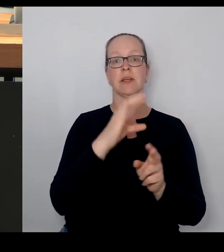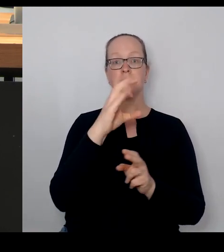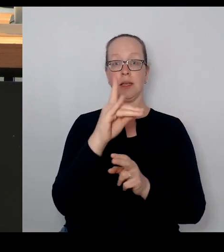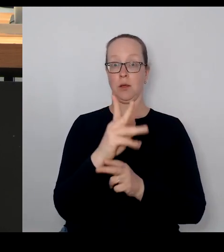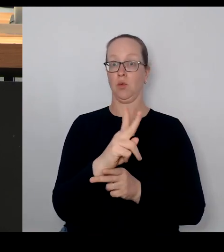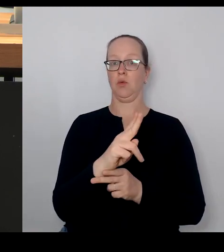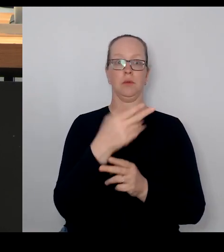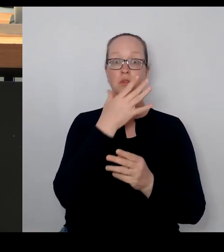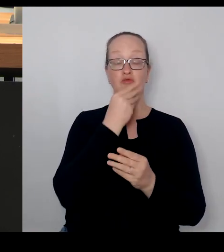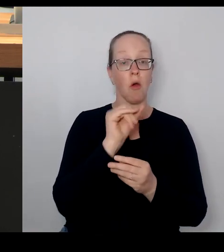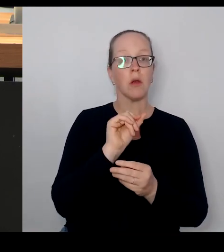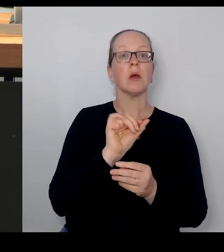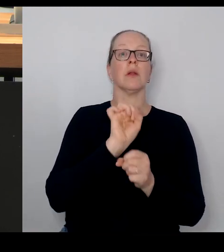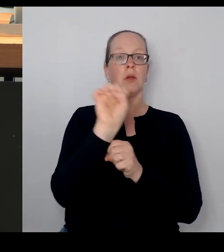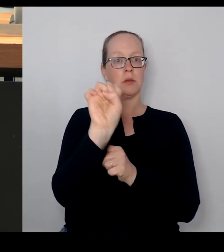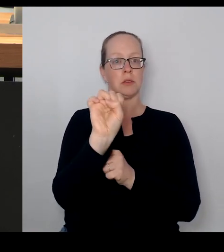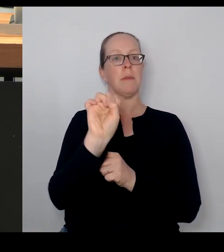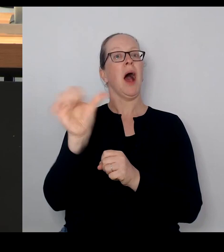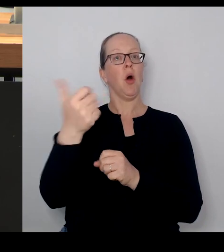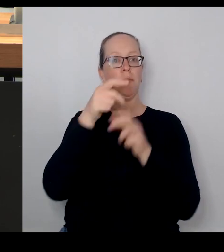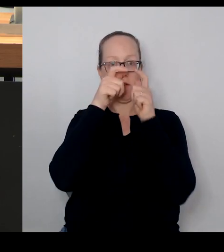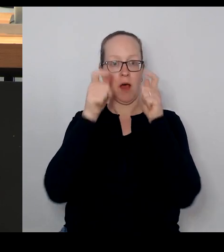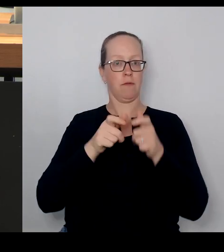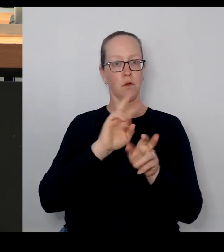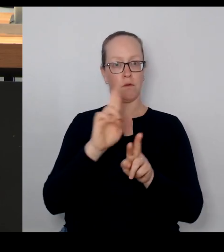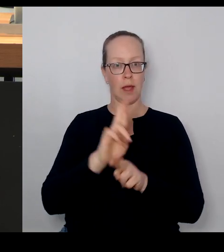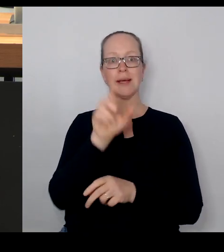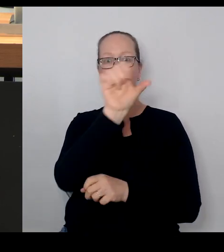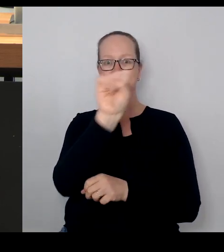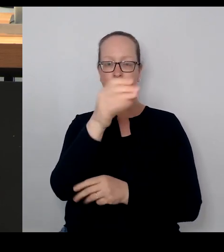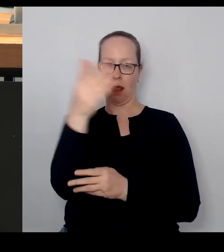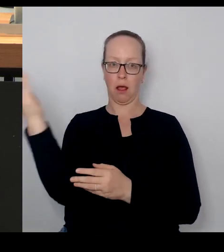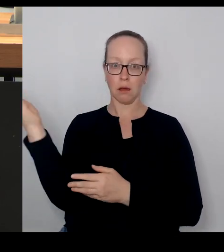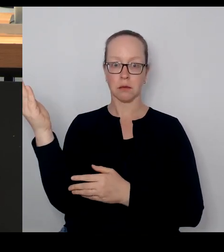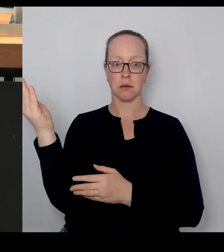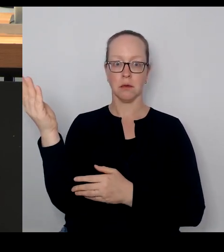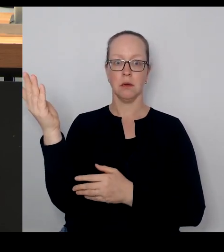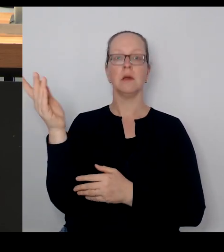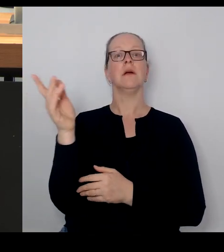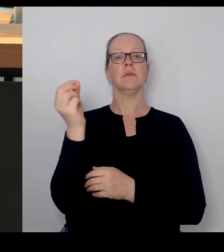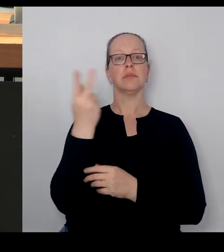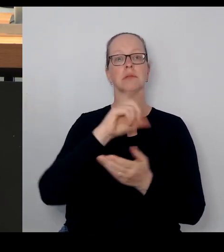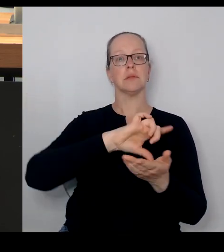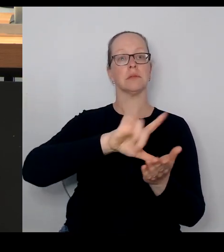scharf sind auf die Rekommunalisierung und den Bezirken müssen entsprechende Haushaltsmittel und haushaltspolitische Instrumente